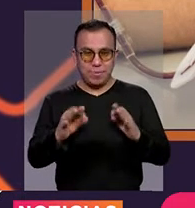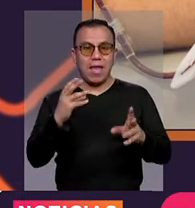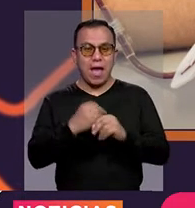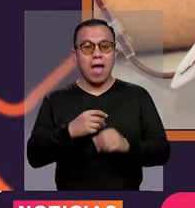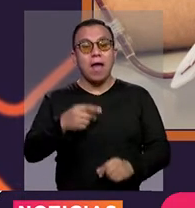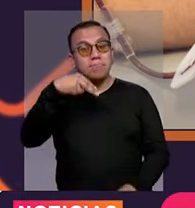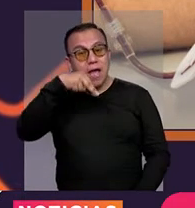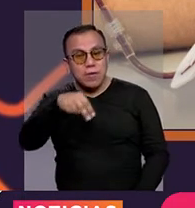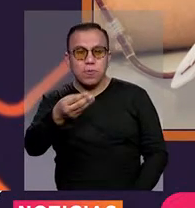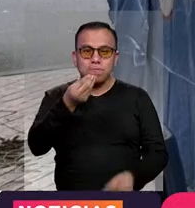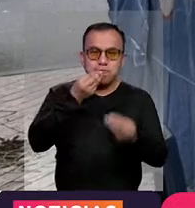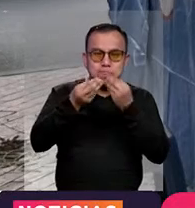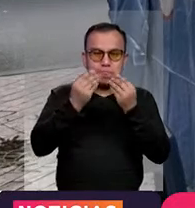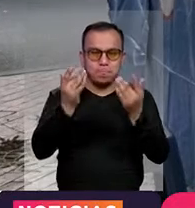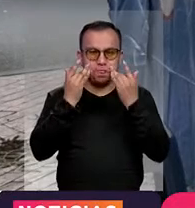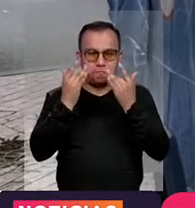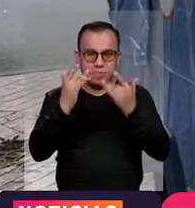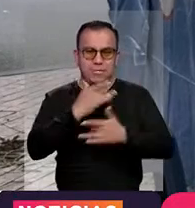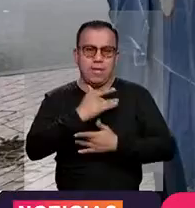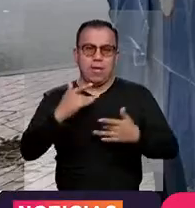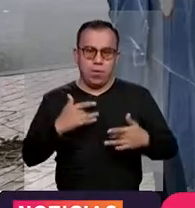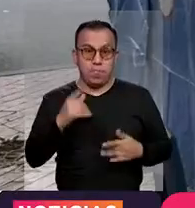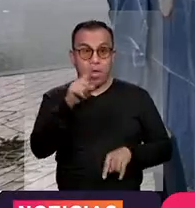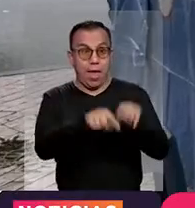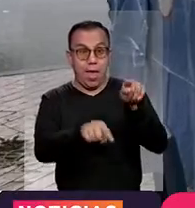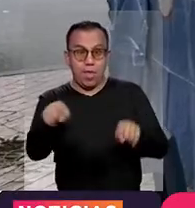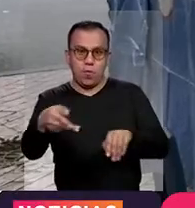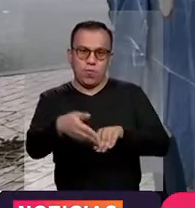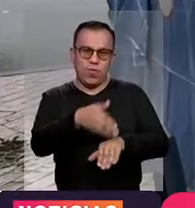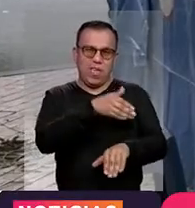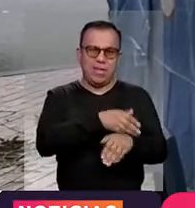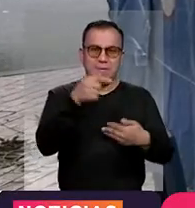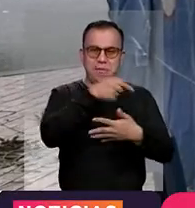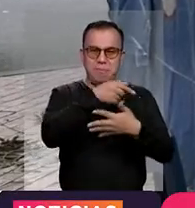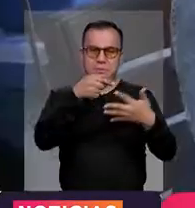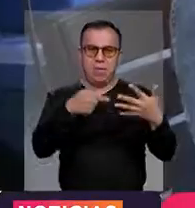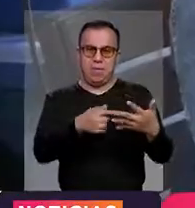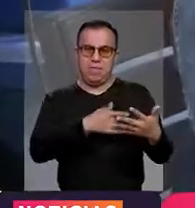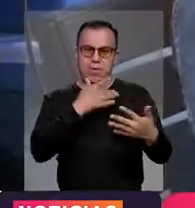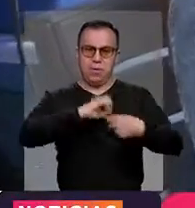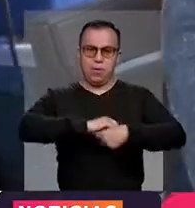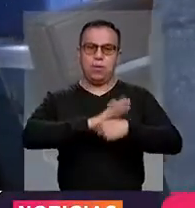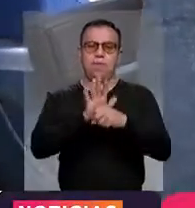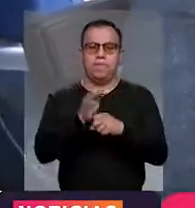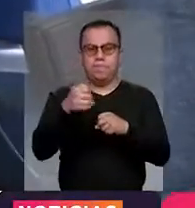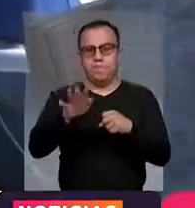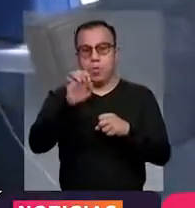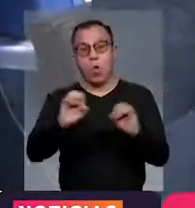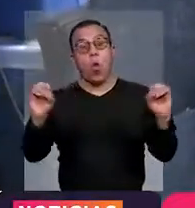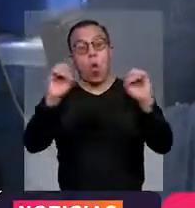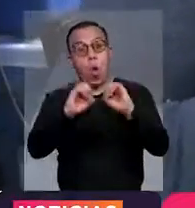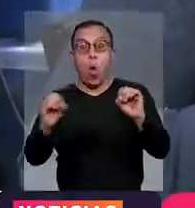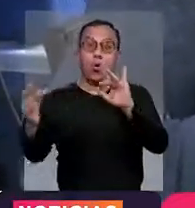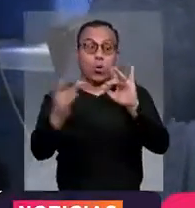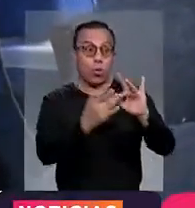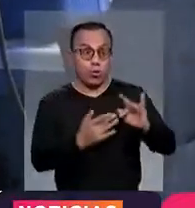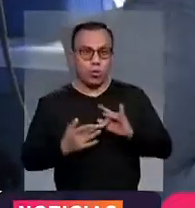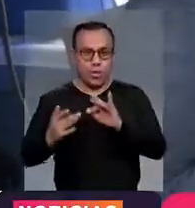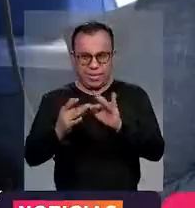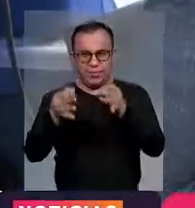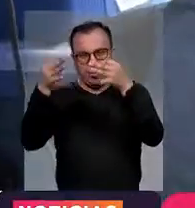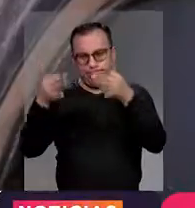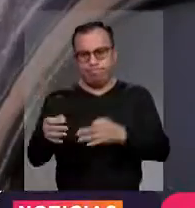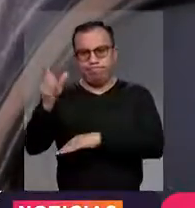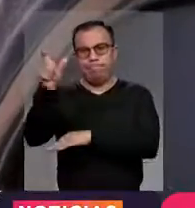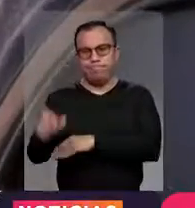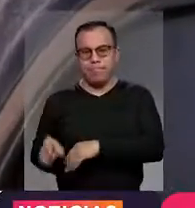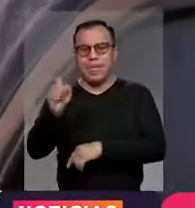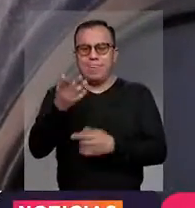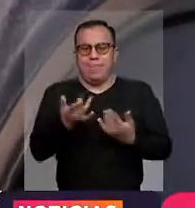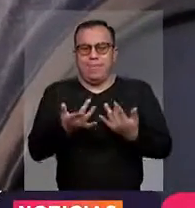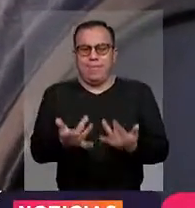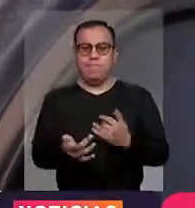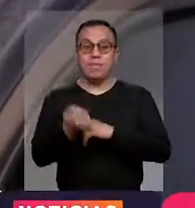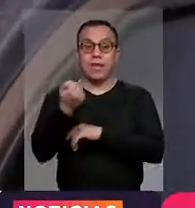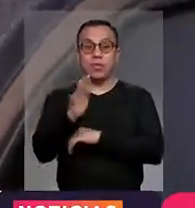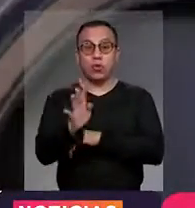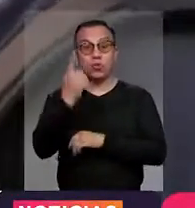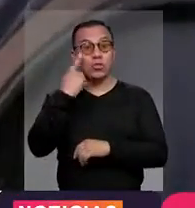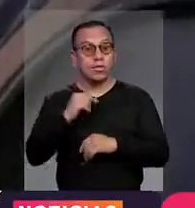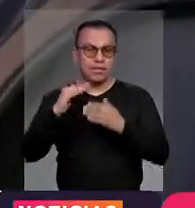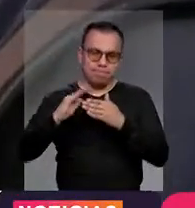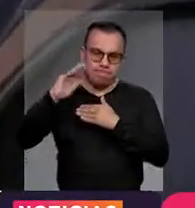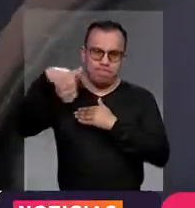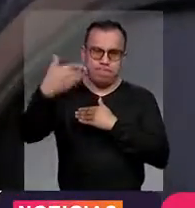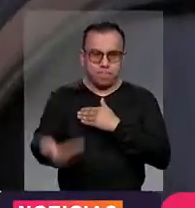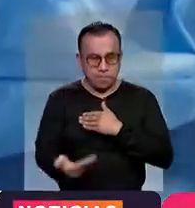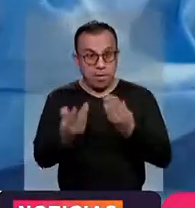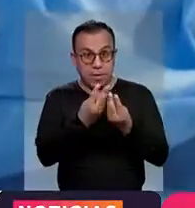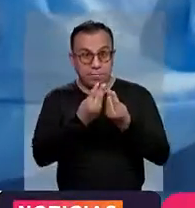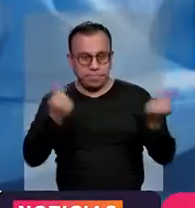65 AñOS: